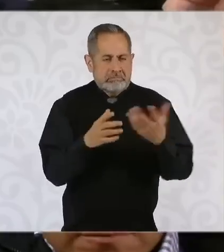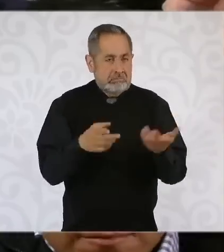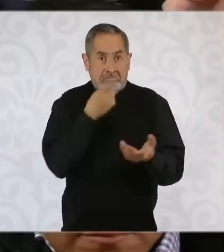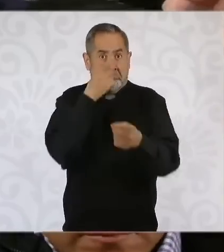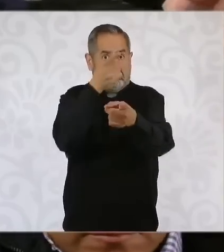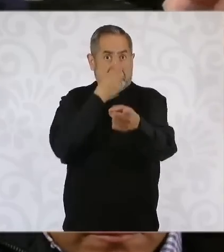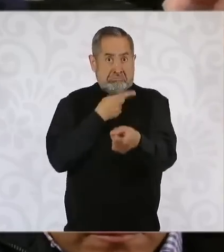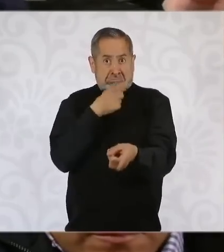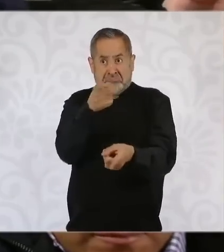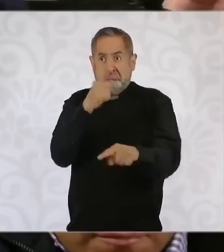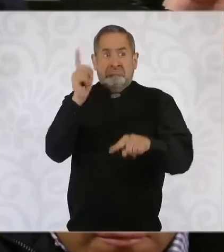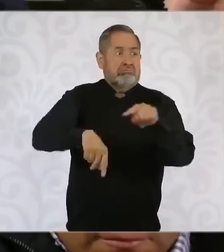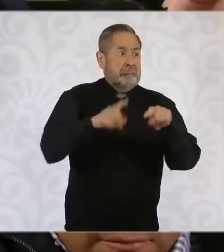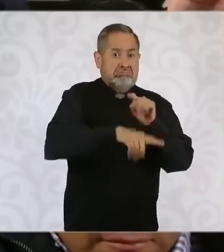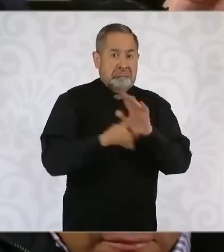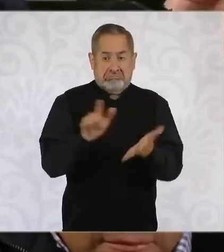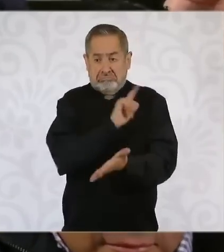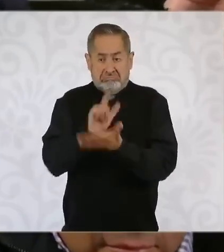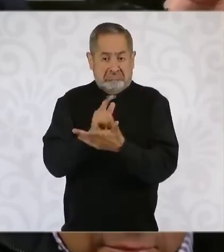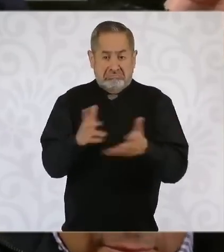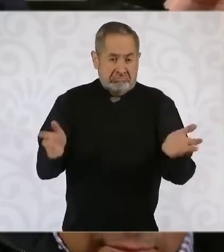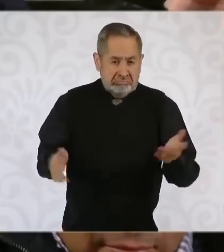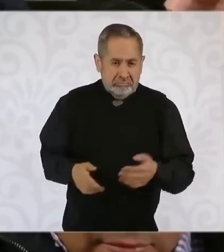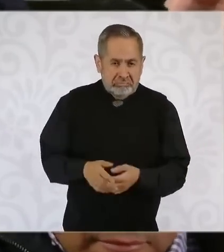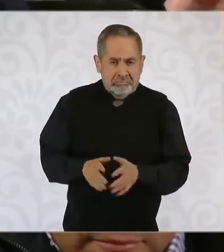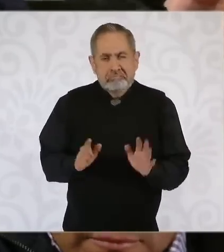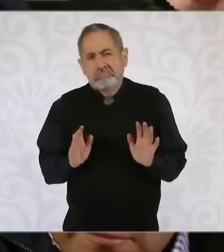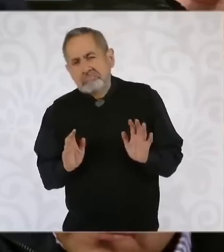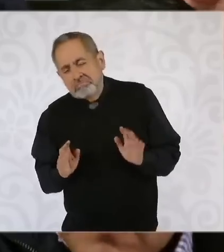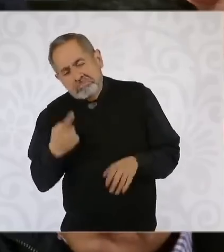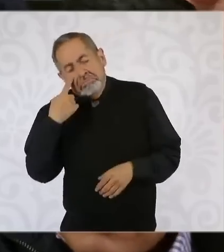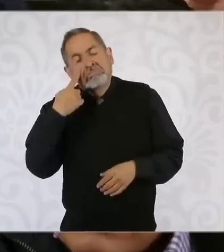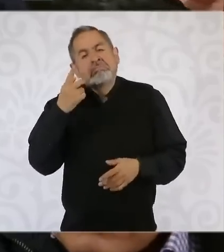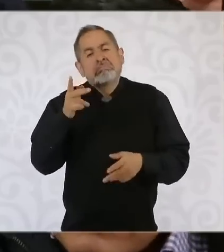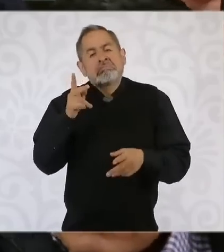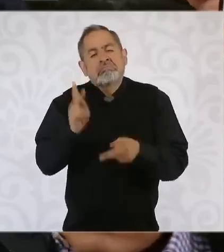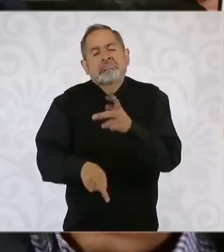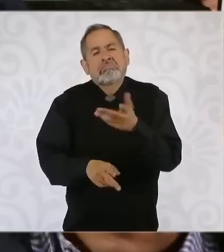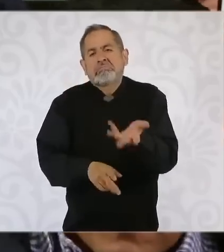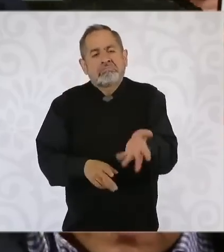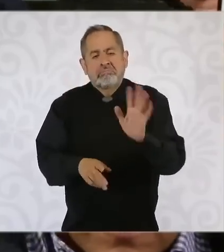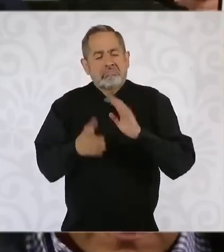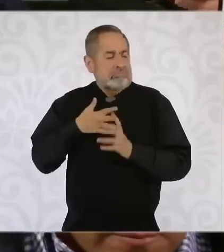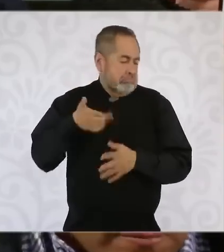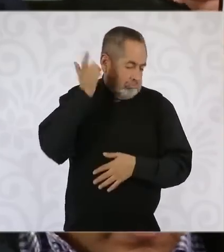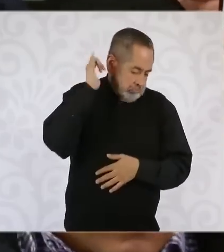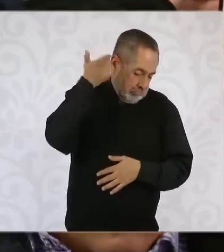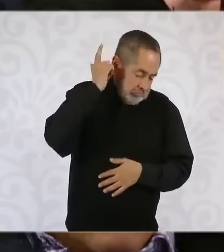a combatir ahora con una ley en una parte no que que yo pues ojalá pase ojal pas lasotras